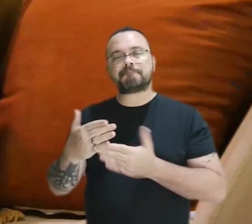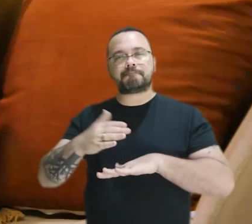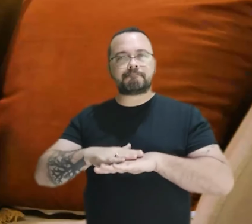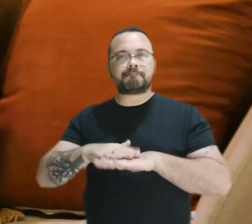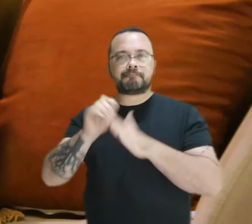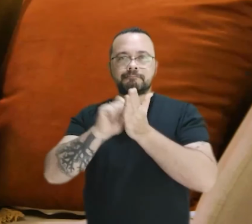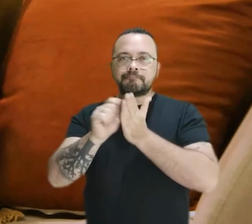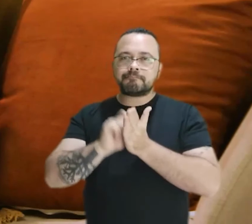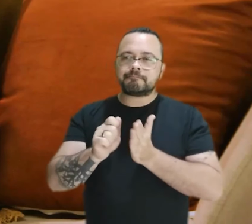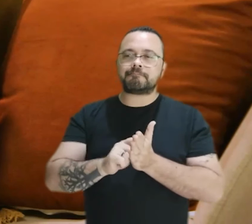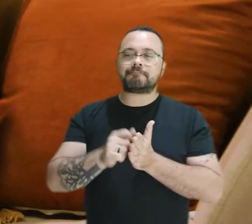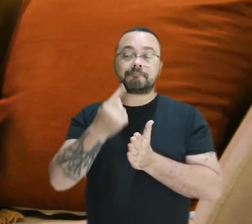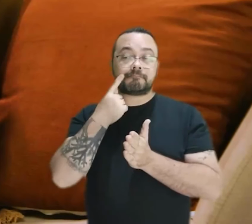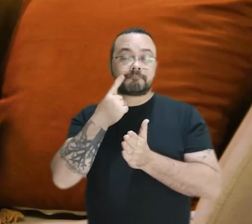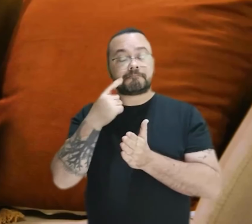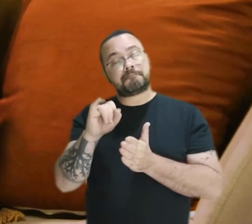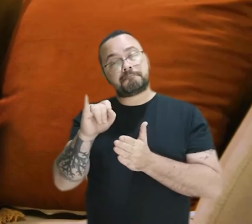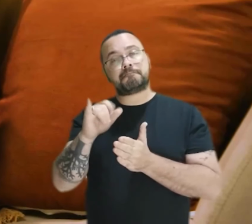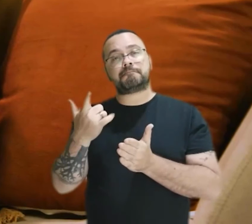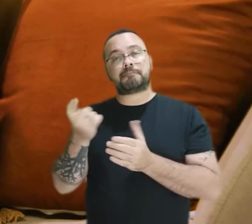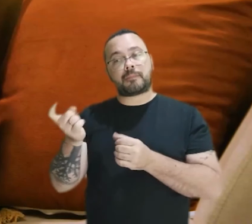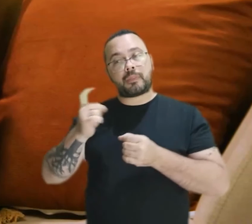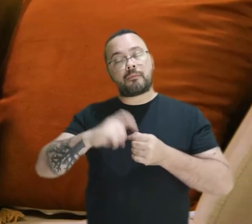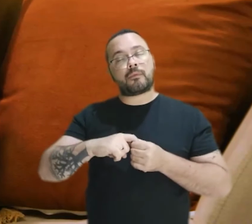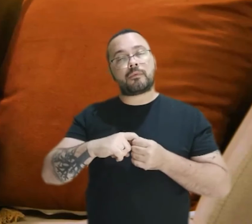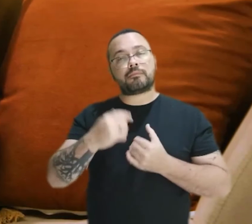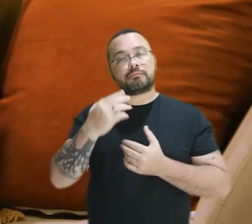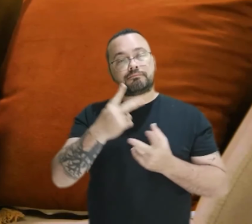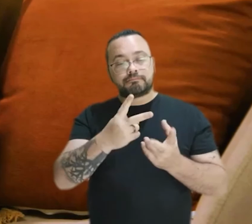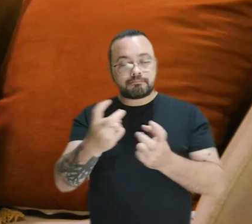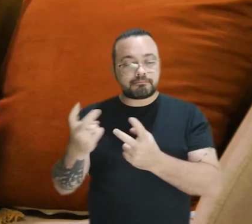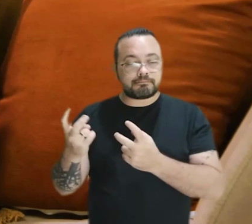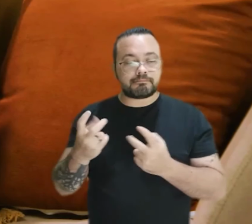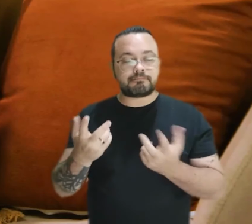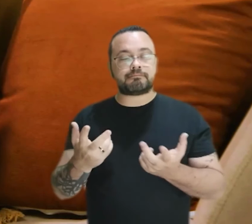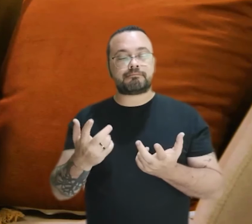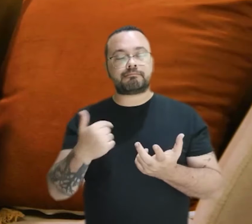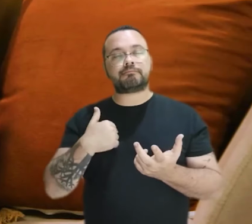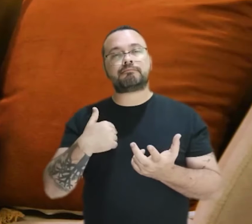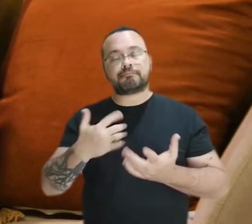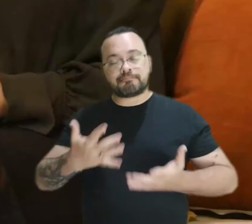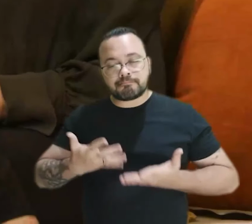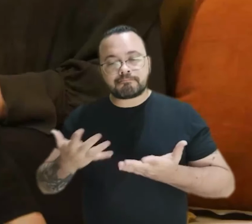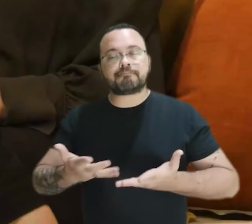Vamo ver, voltar pro mundo e perceber o que que vai me instigar dessa vez.